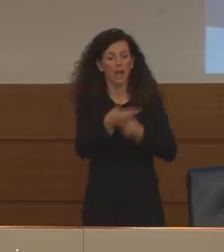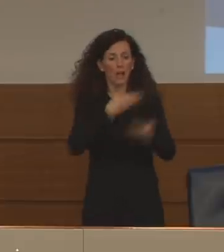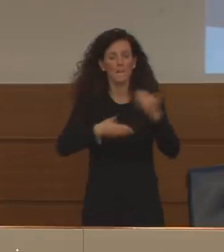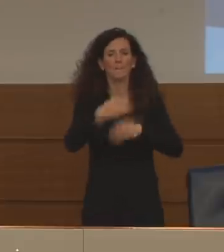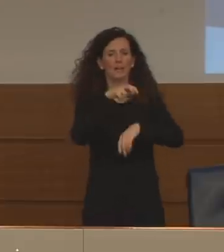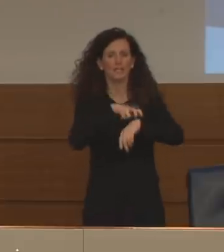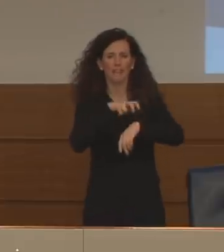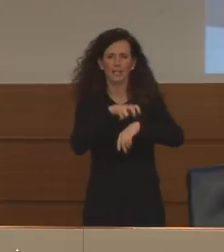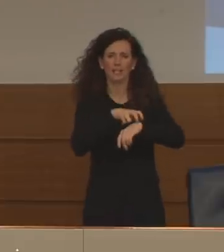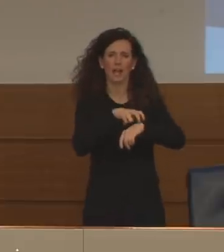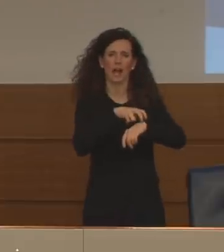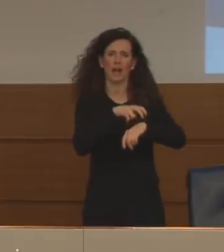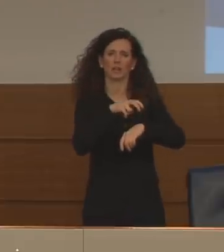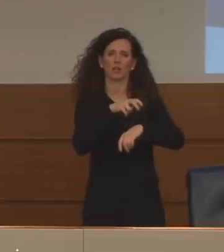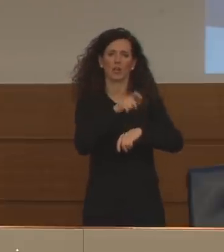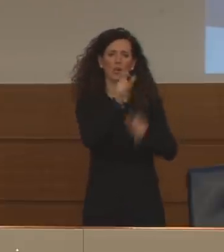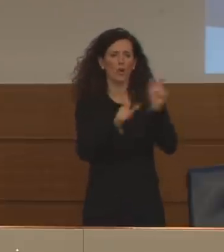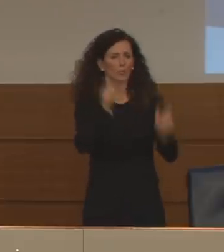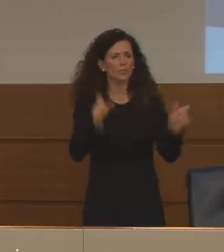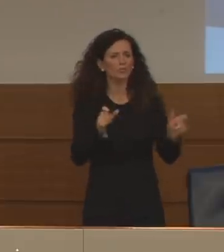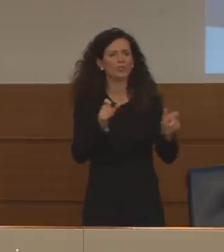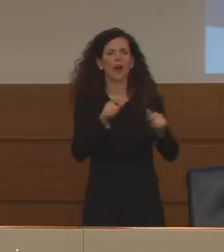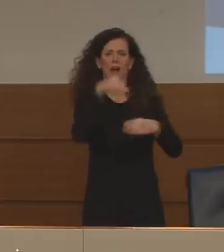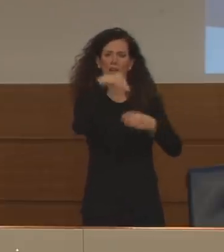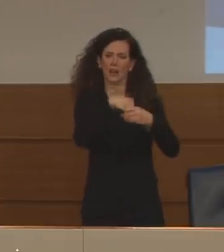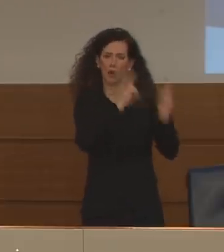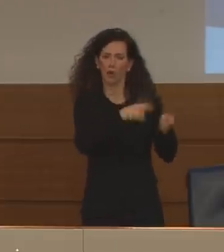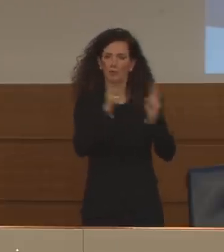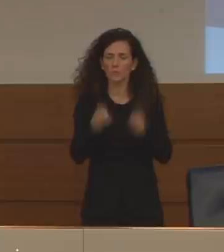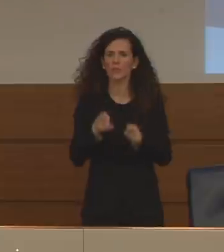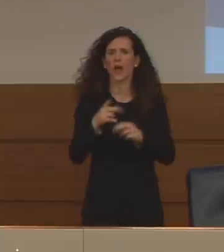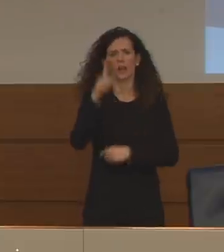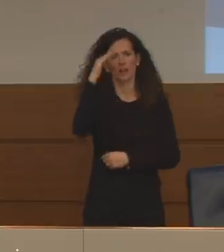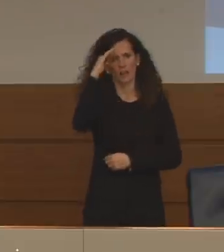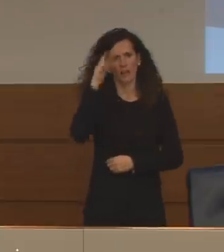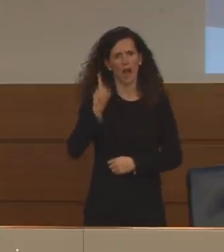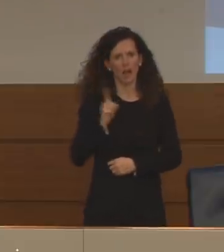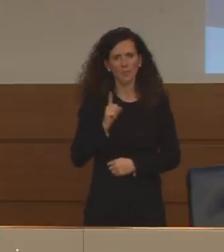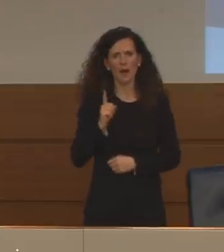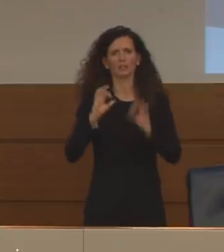ospedali al personale delle Forze Armate, delle Forze di Polizia, delle diverse